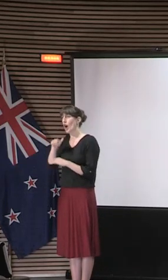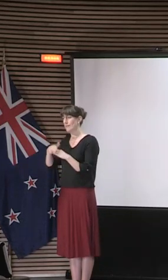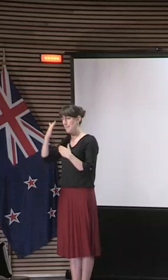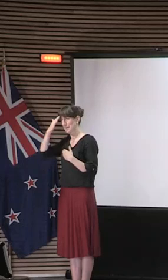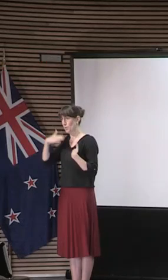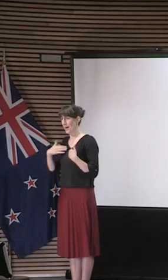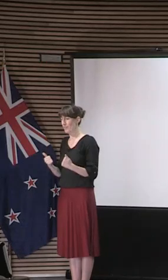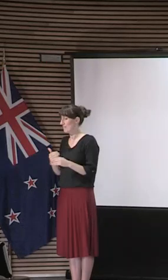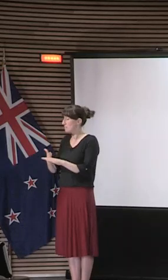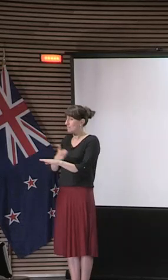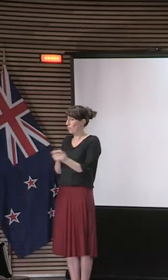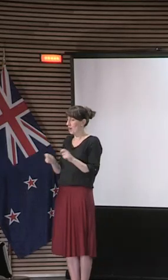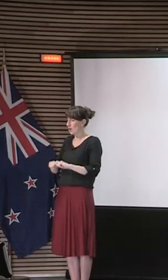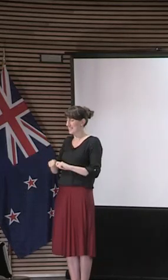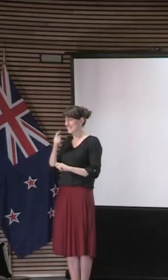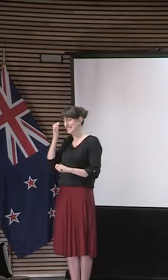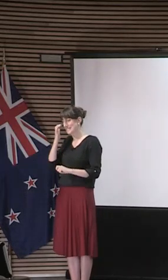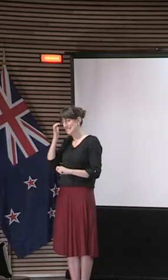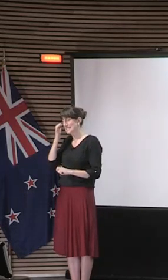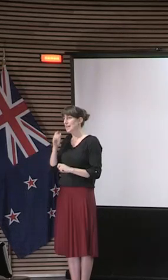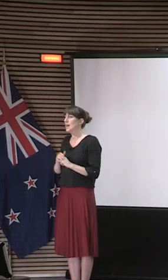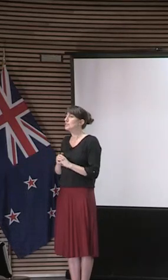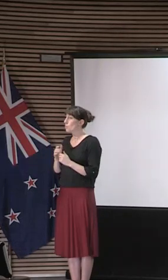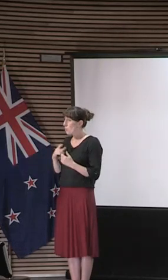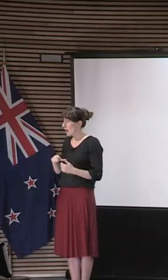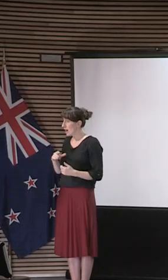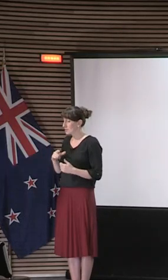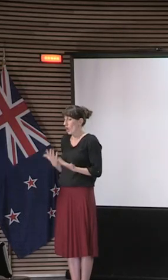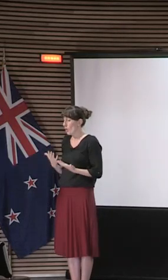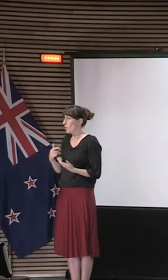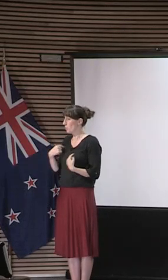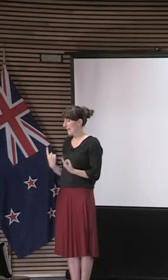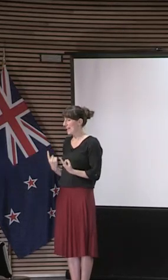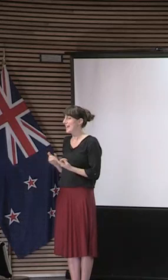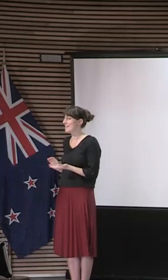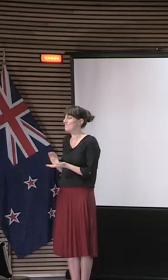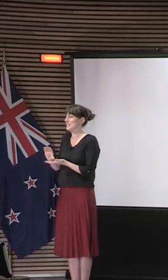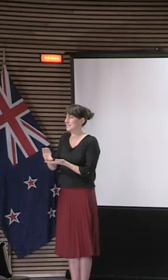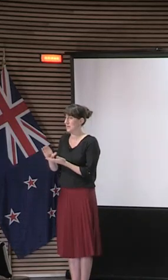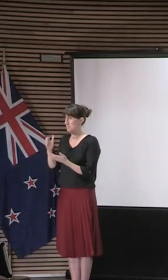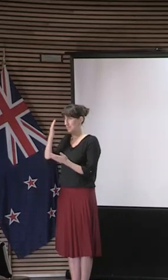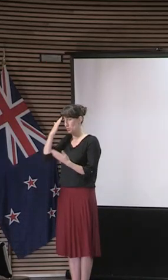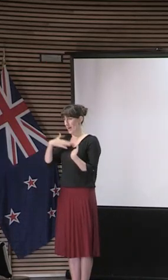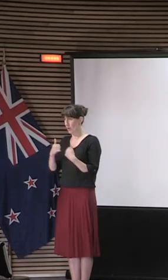whakaiti i te ahotea o te hinengaro hinengaro o te whakautu? JACINDA ARDERN: I nga wa katoa, i awangawanga matou mo te hauora hinengaro, i mua i a